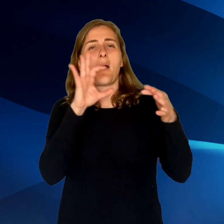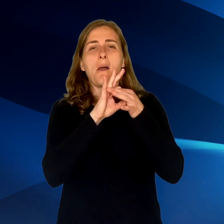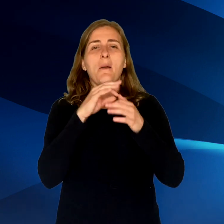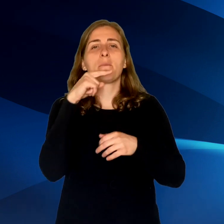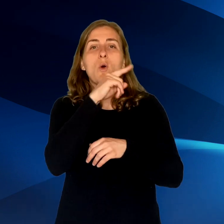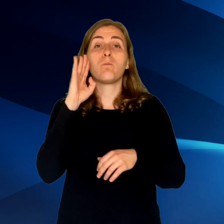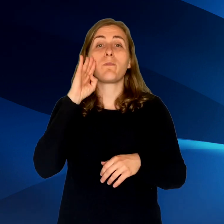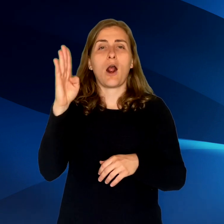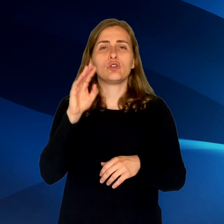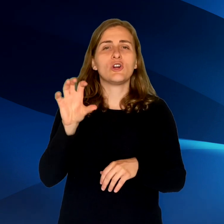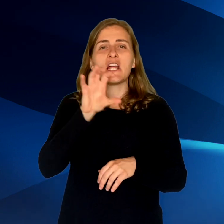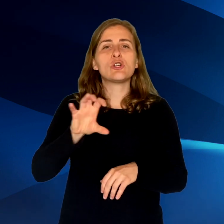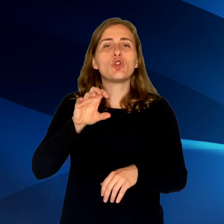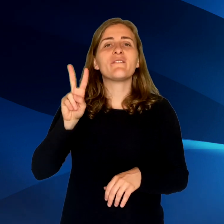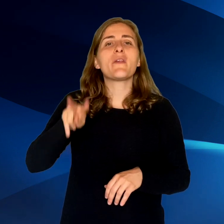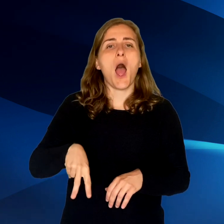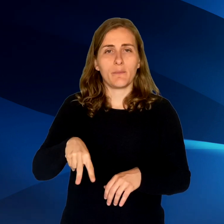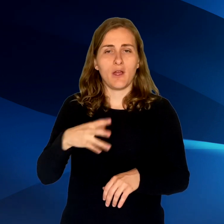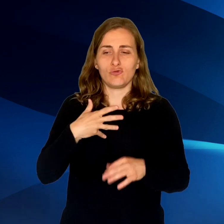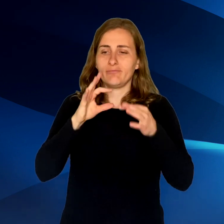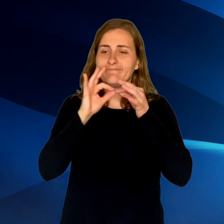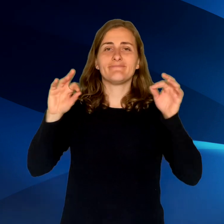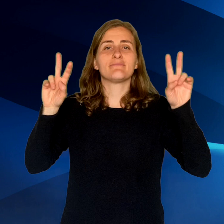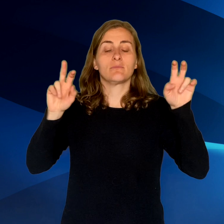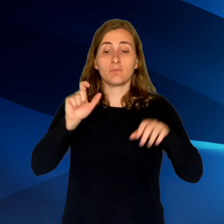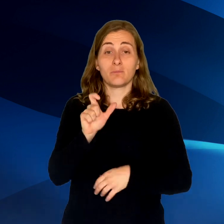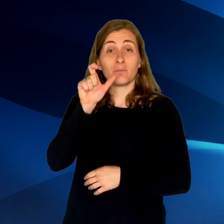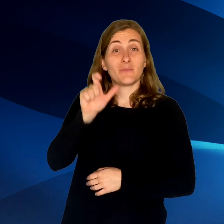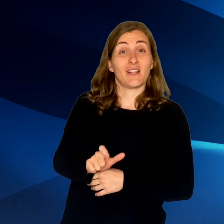Per dare un riferimento, nella regione delle Fiandre, in Belgio, si specifica: